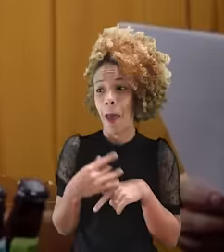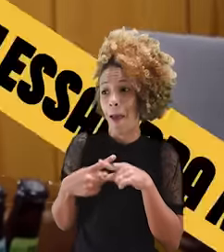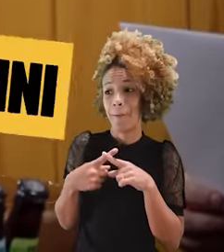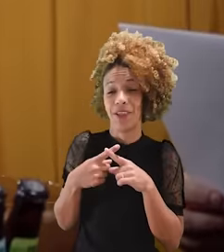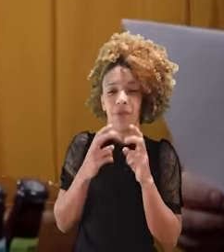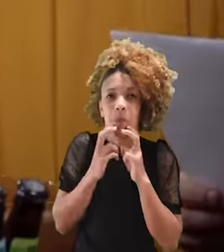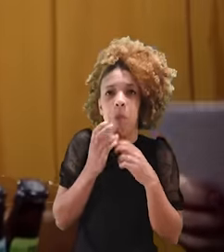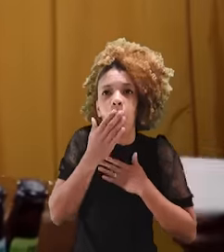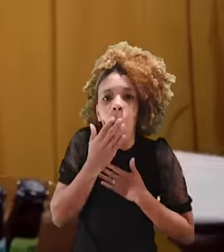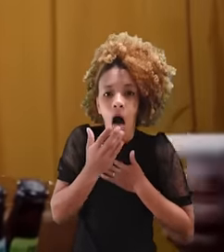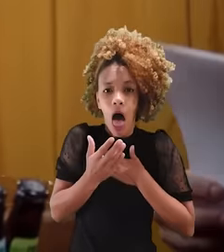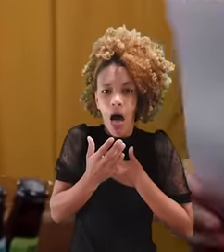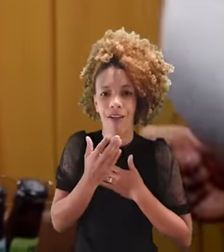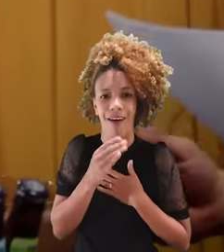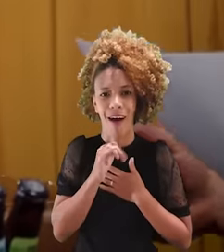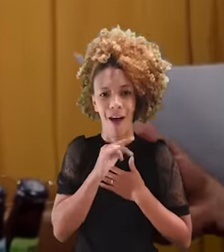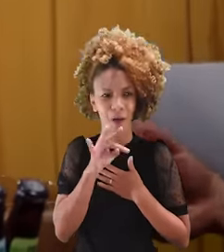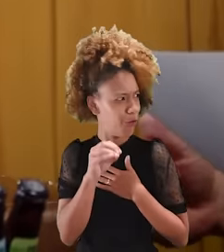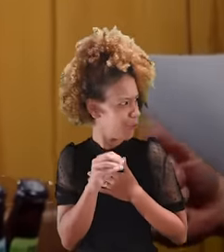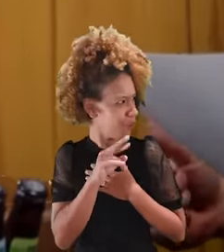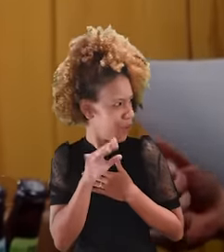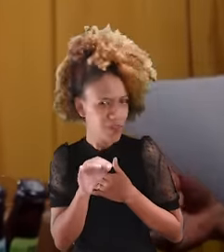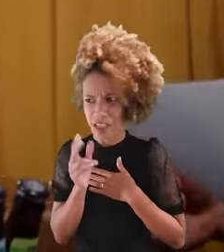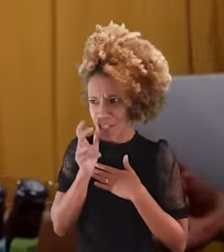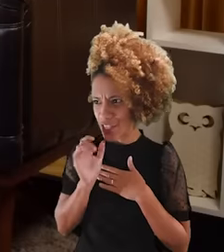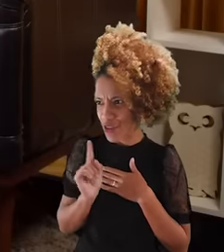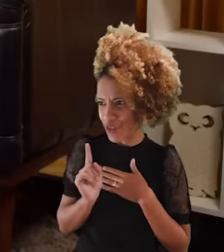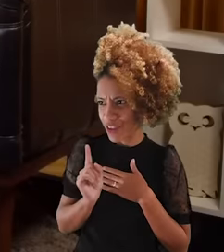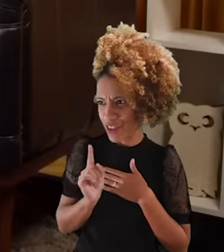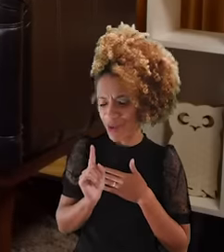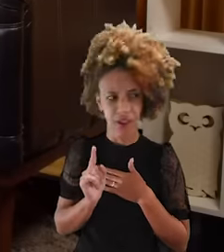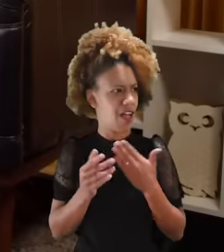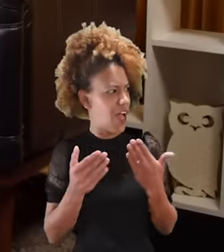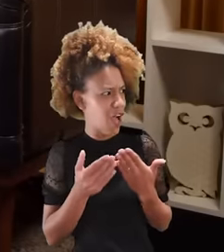um arroto você que não ouviu você não ouviu também não você ouviu agora você cagou tudo